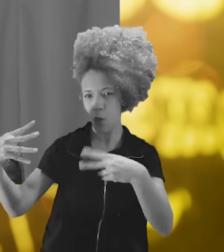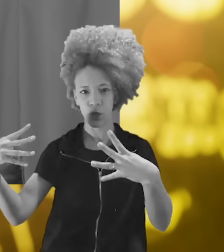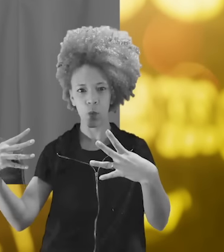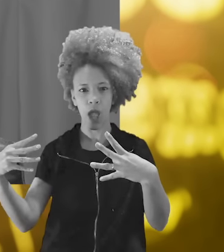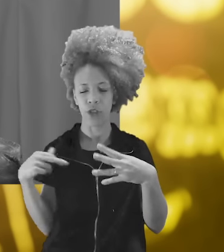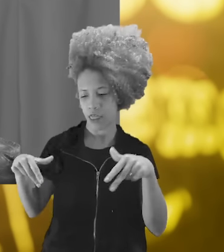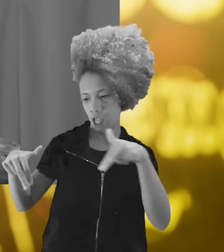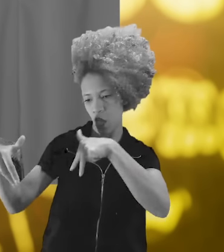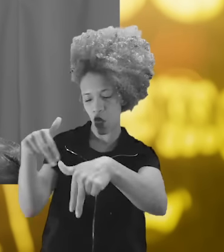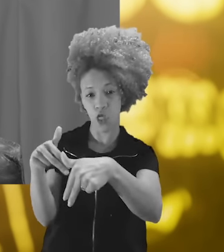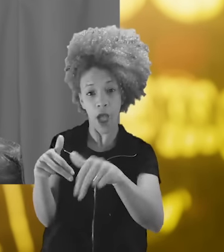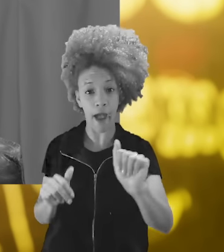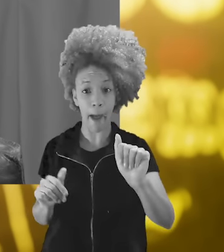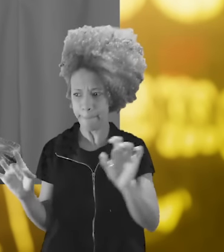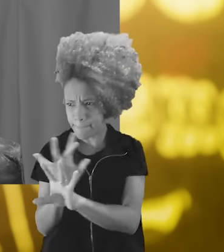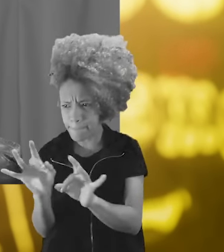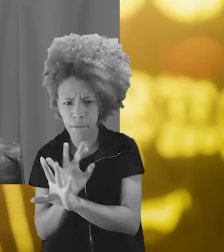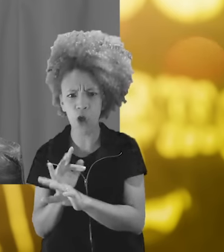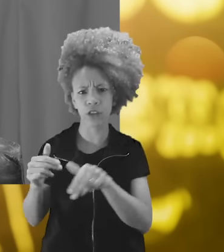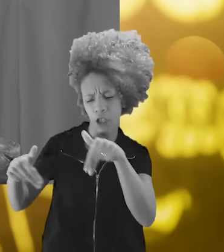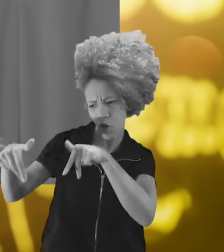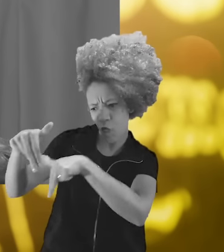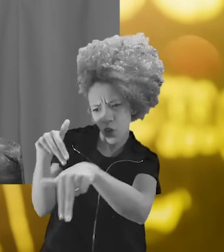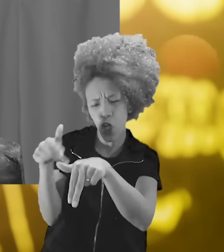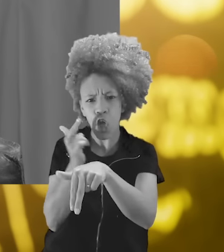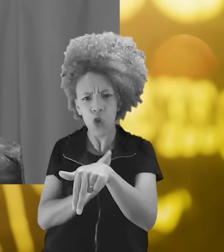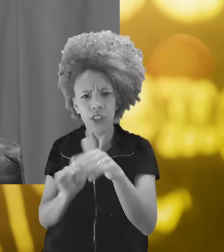jogadores tá entrando Spike site ali no ponto A tá preparado vai lançando a Ultimate consegue a